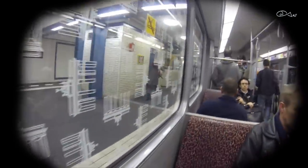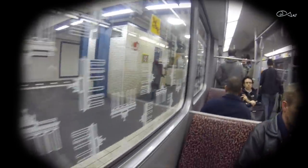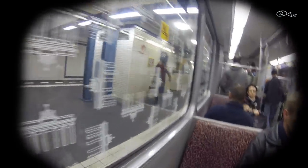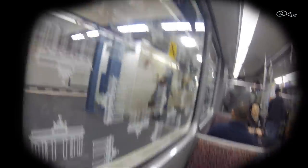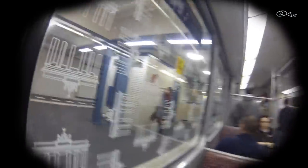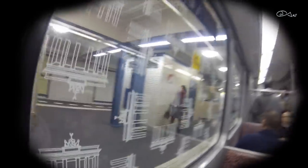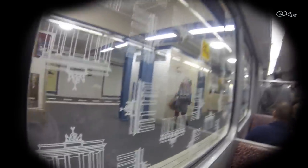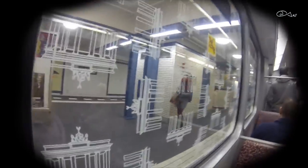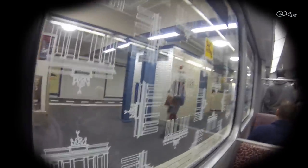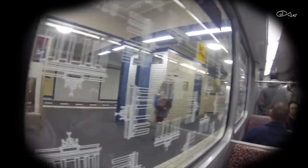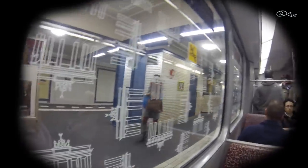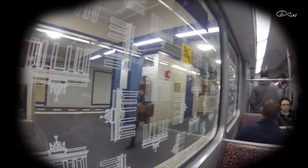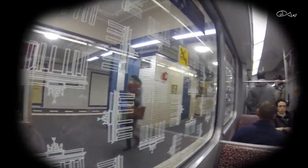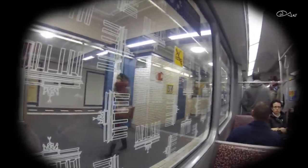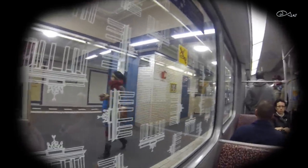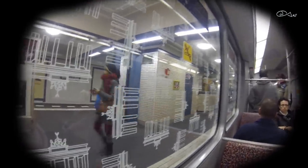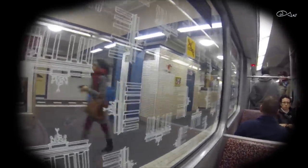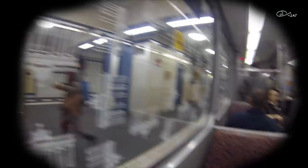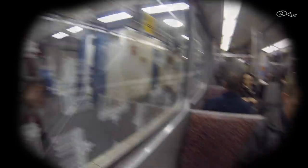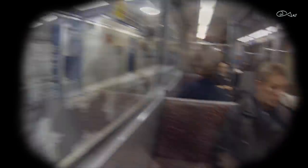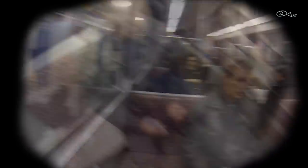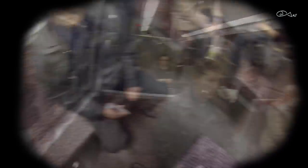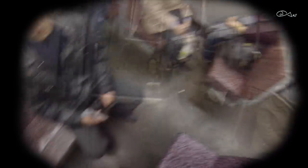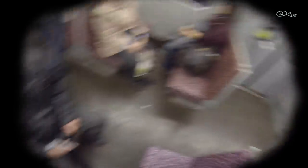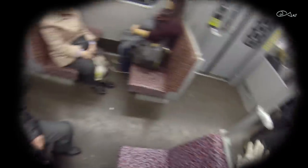(zurückbleiben bitte)